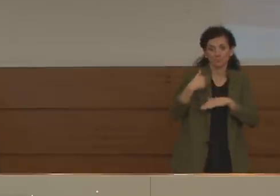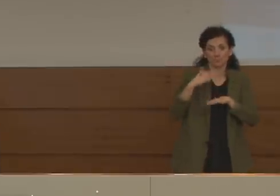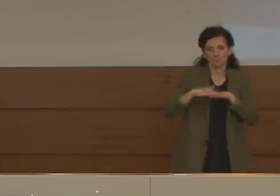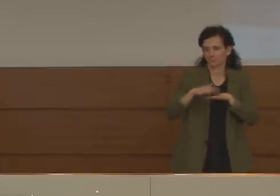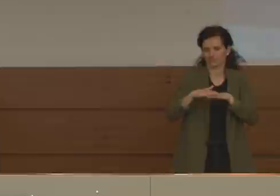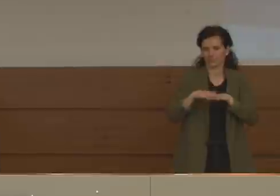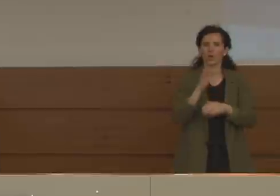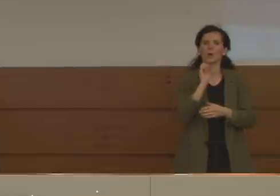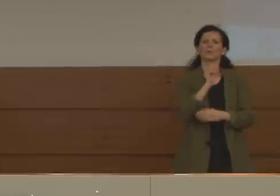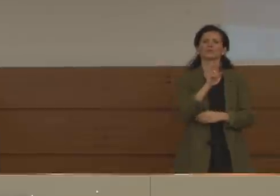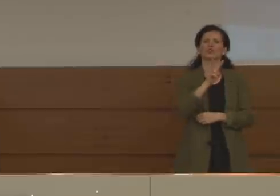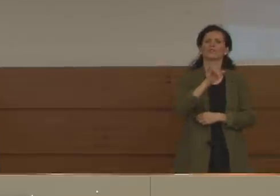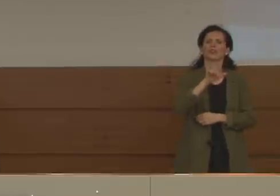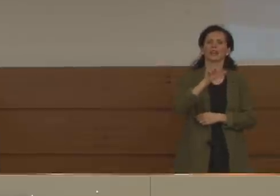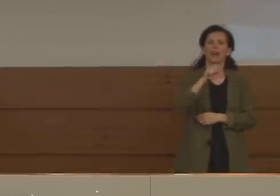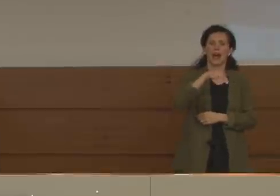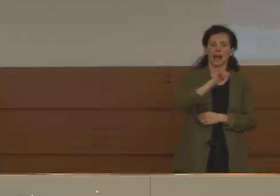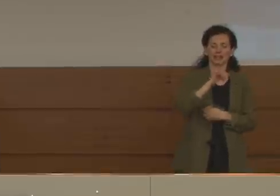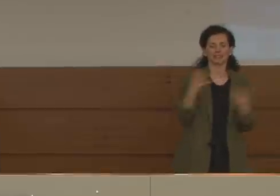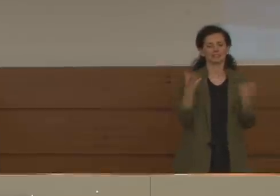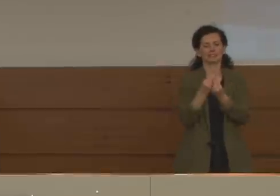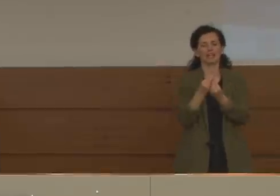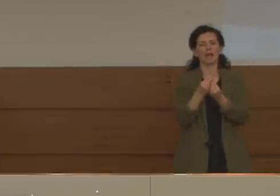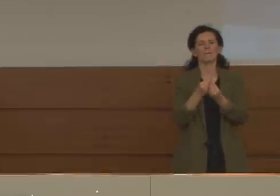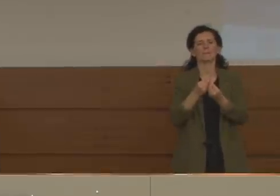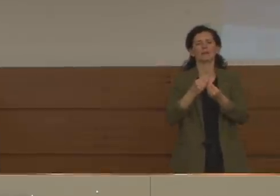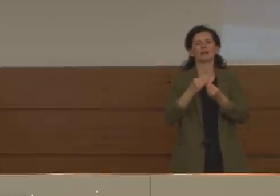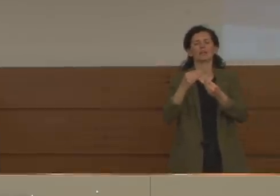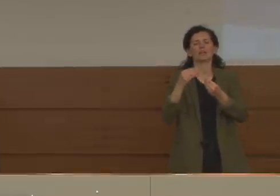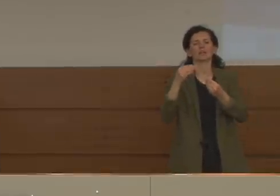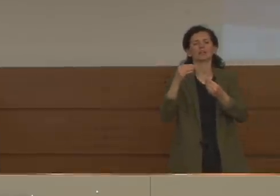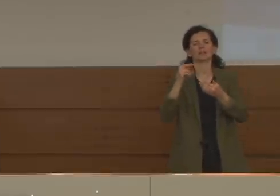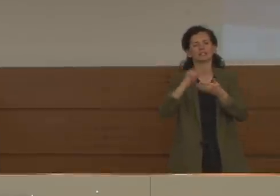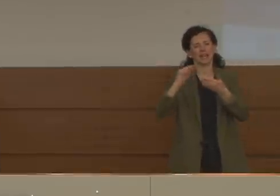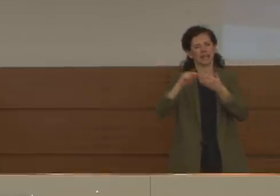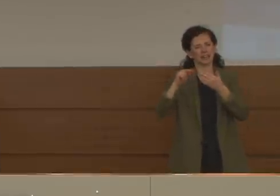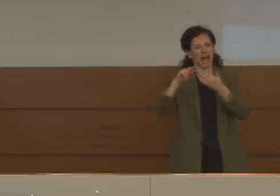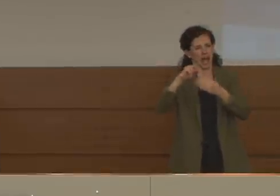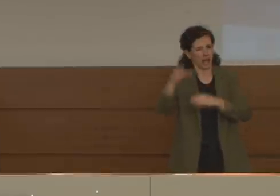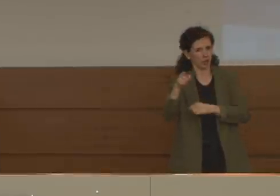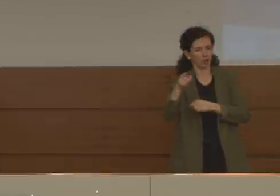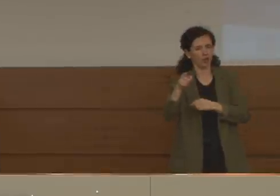insieme con il Sottosegretario alla Salute, proprio